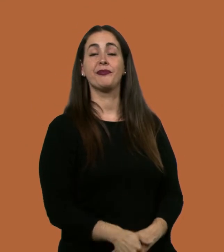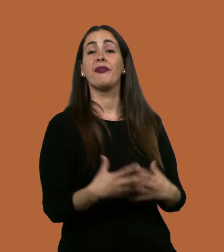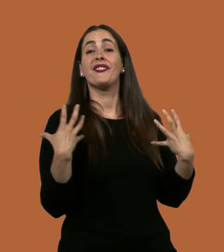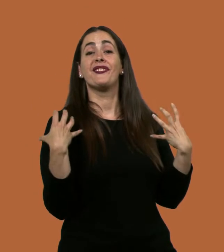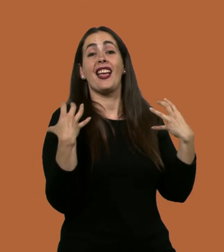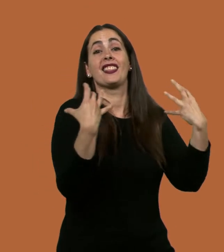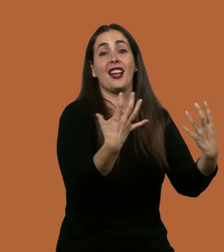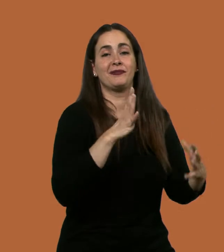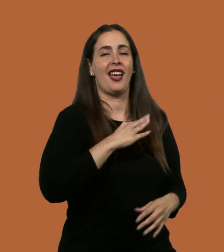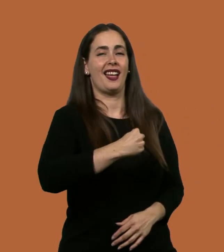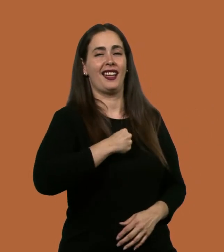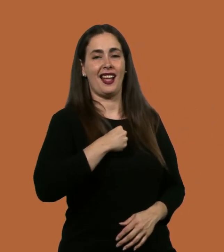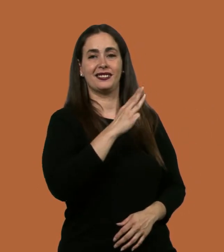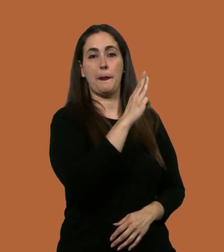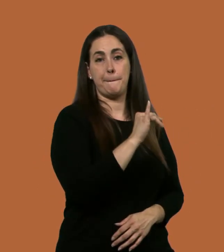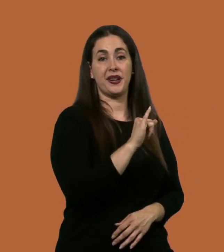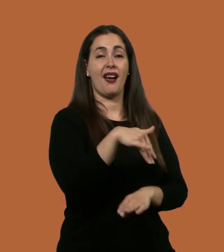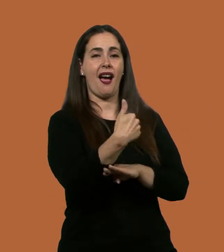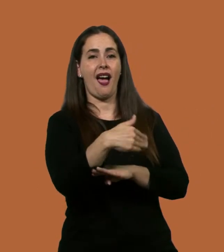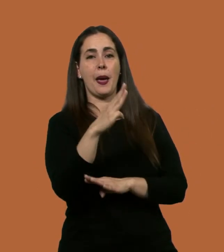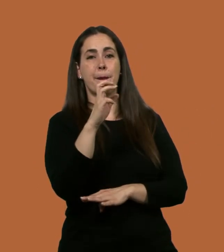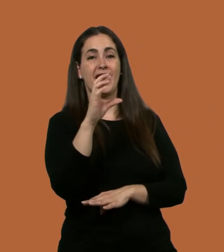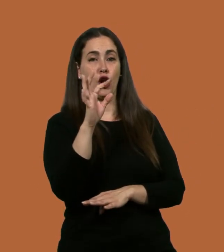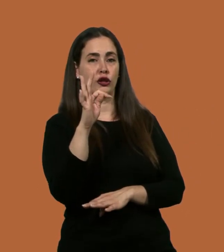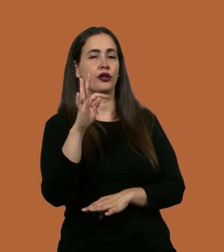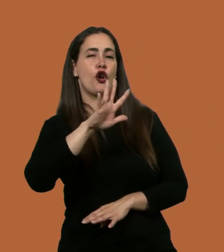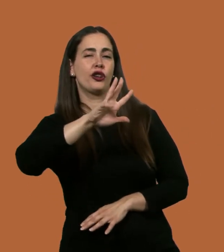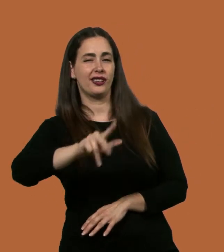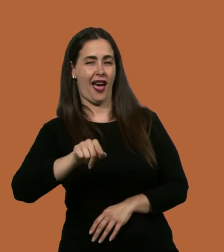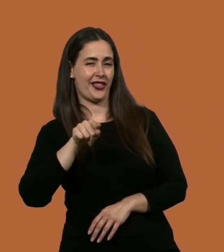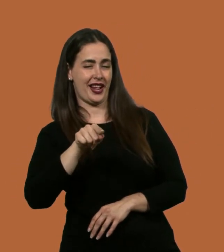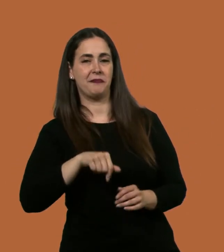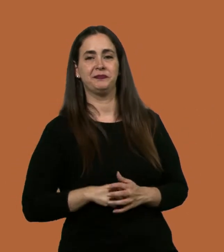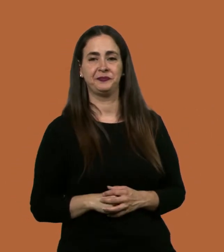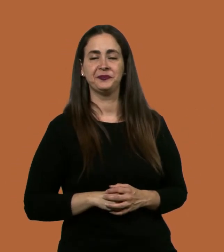El fantasma de l’església del Pi i el carrer de Perot lo Lladre